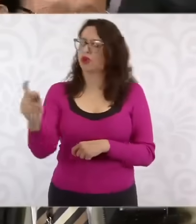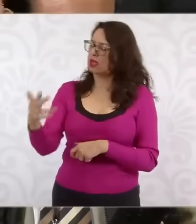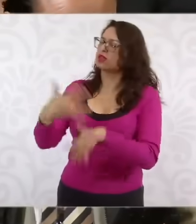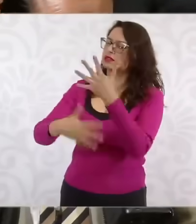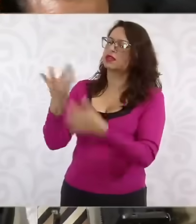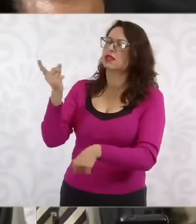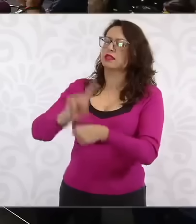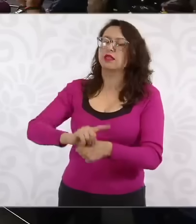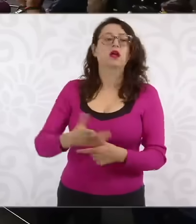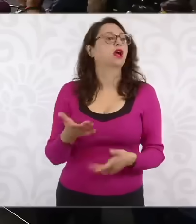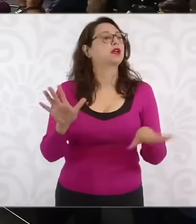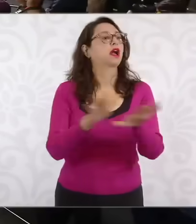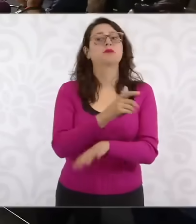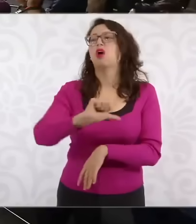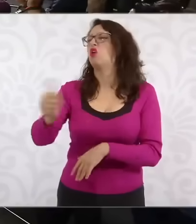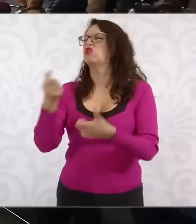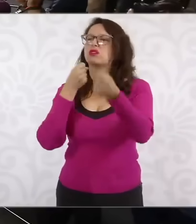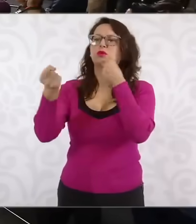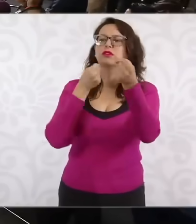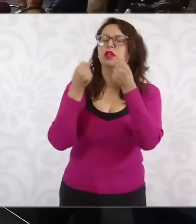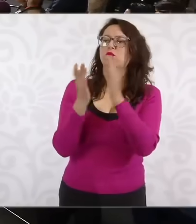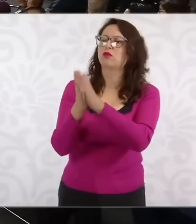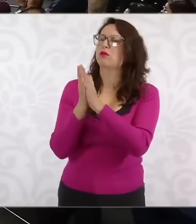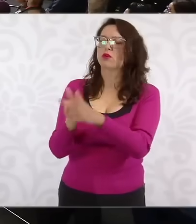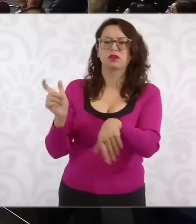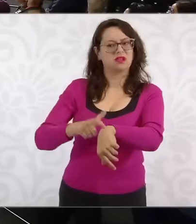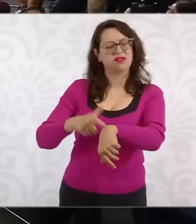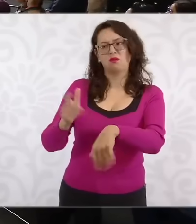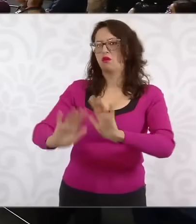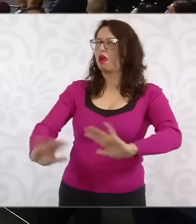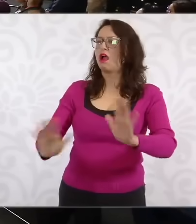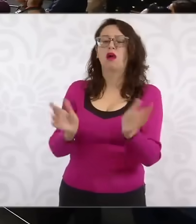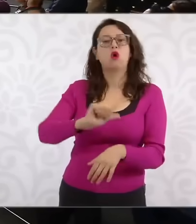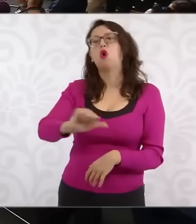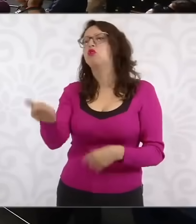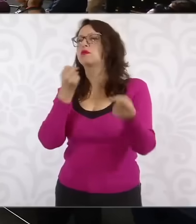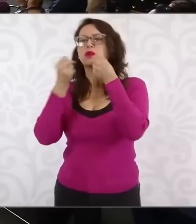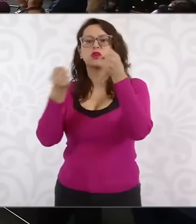Vamos a cambiar ya de reportero, reina, porque o reportera vamos a otro periodista. Presidenta,